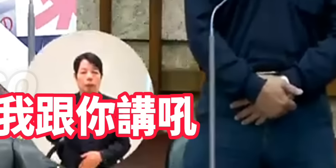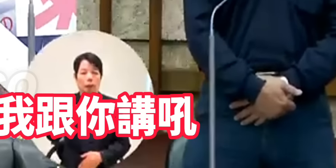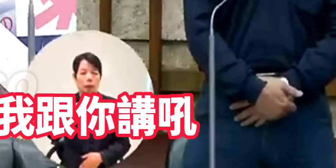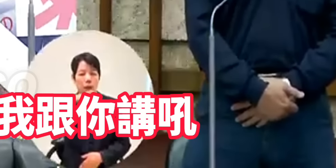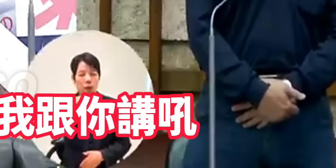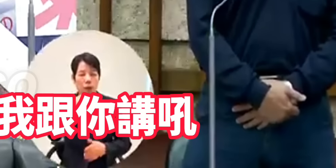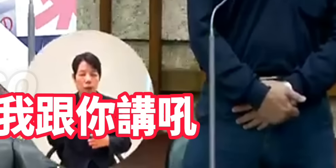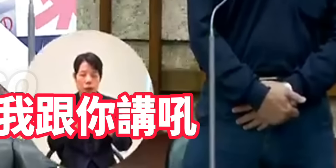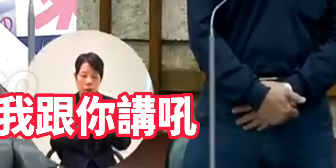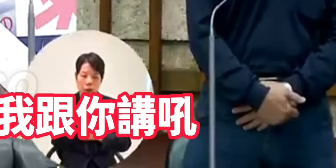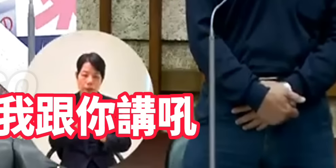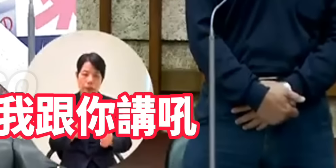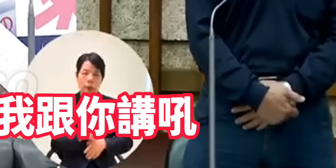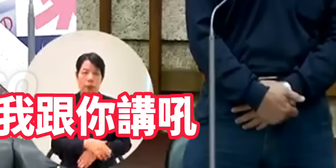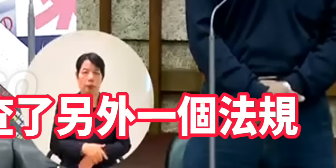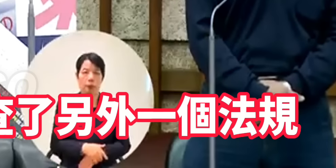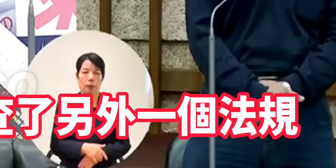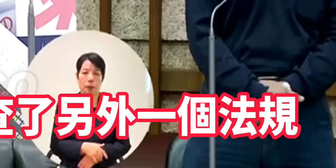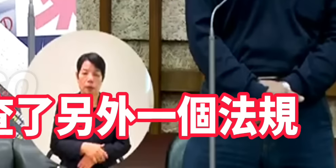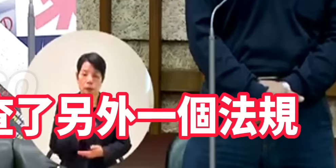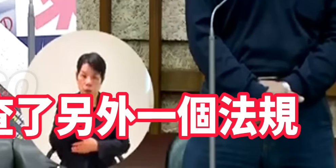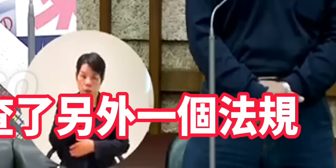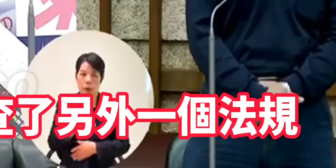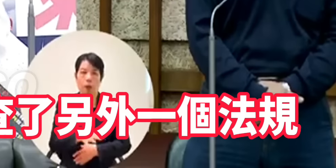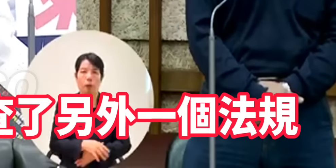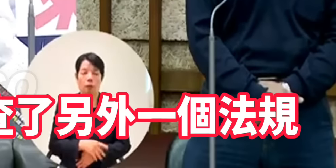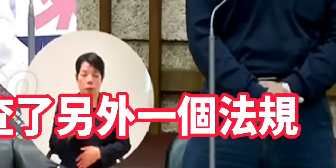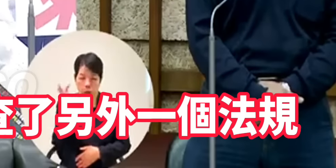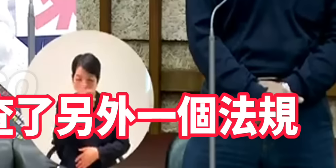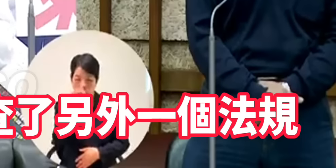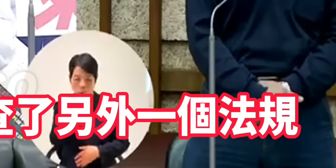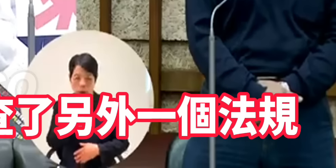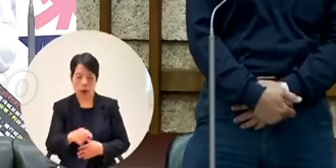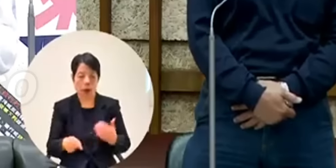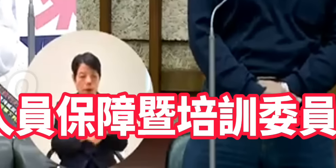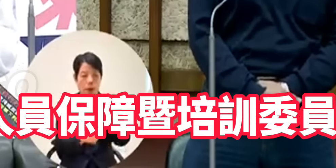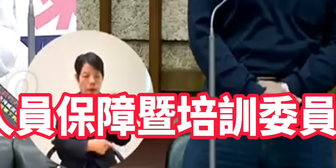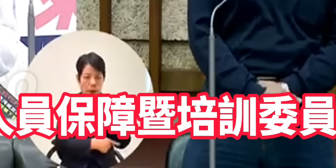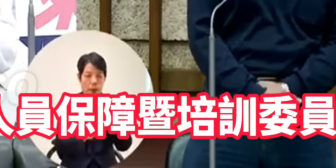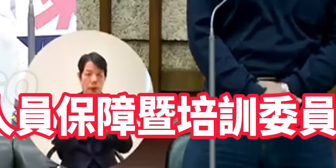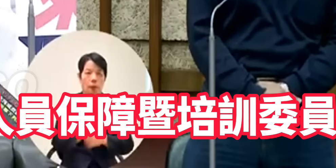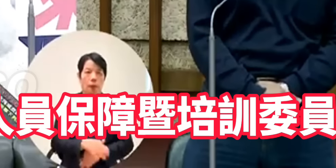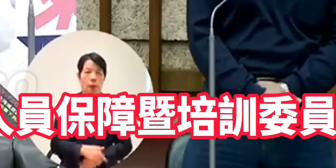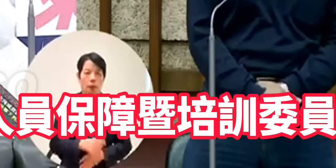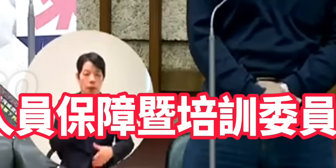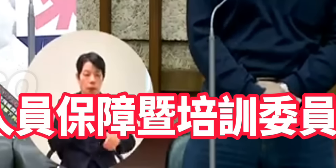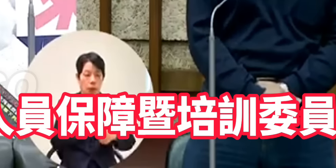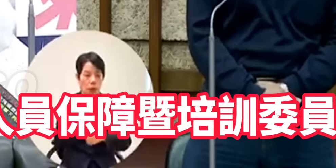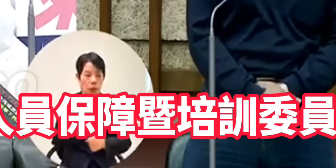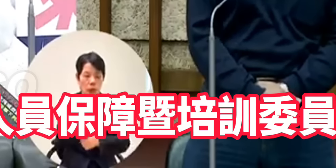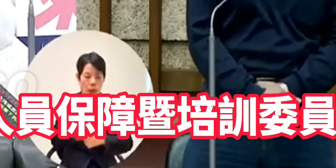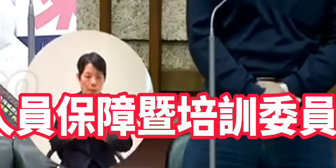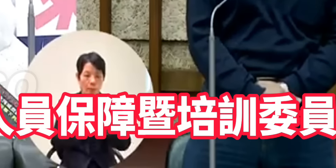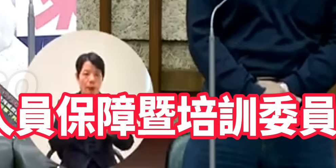好我跟你講吼 其實我查了另外一個法規 就是在公務人員保障暨培訓委員會